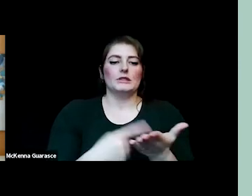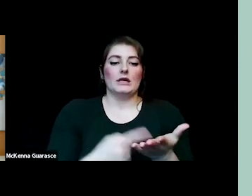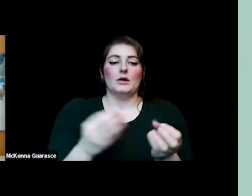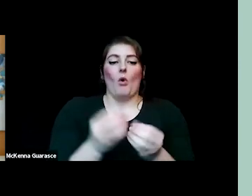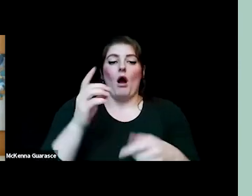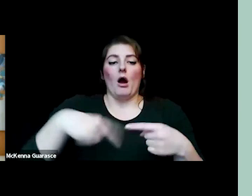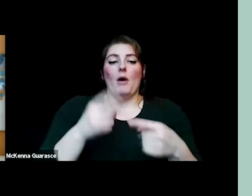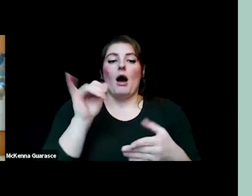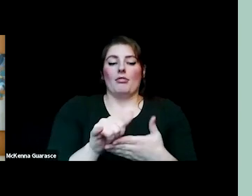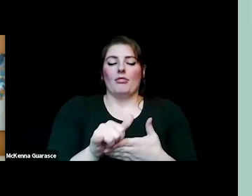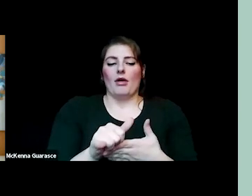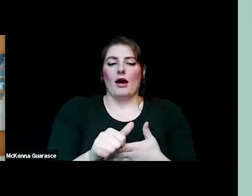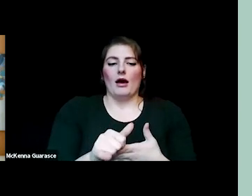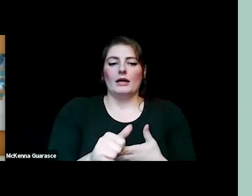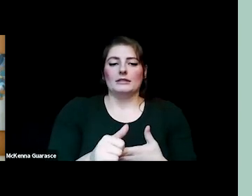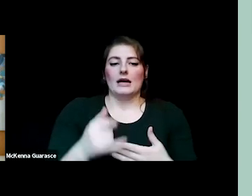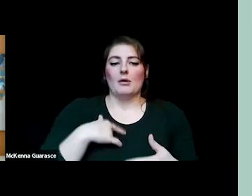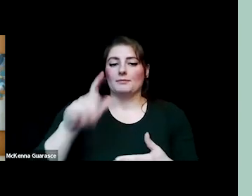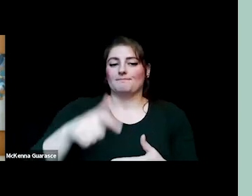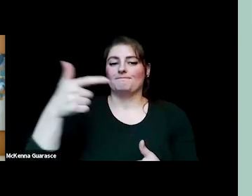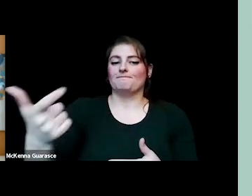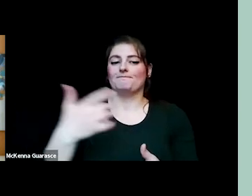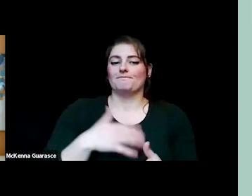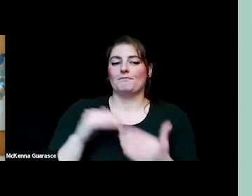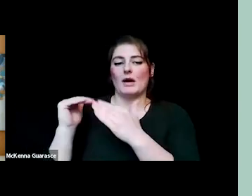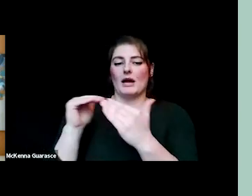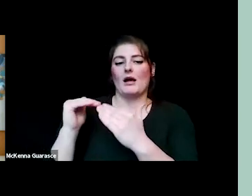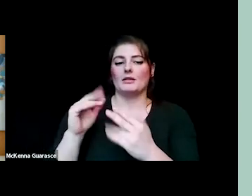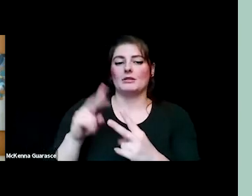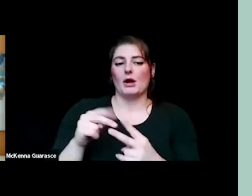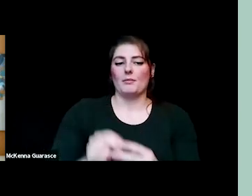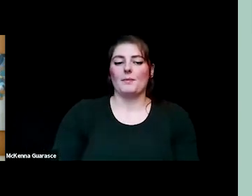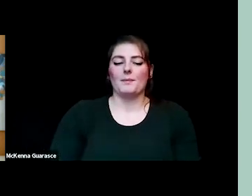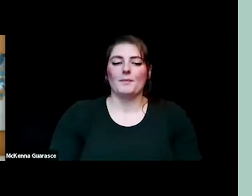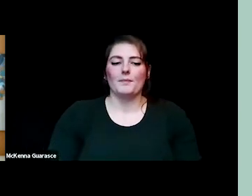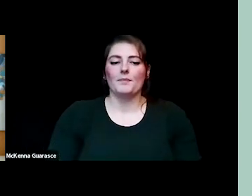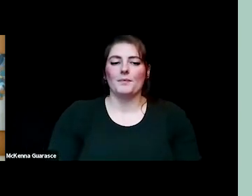ahora pasaré la palabra a mis colegas y a mis socios de la Iniciativa para Centrar. Por favor, siguiente diapositiva.